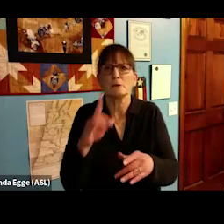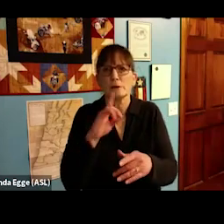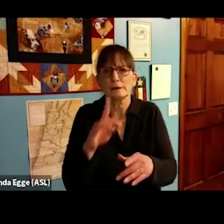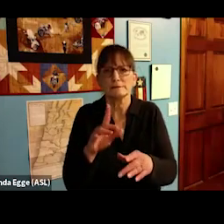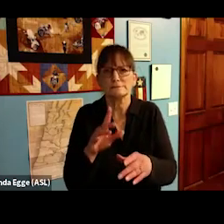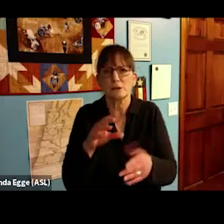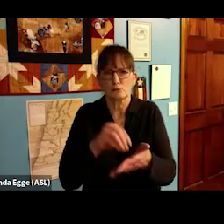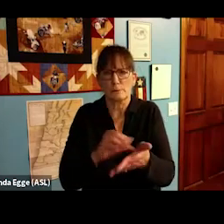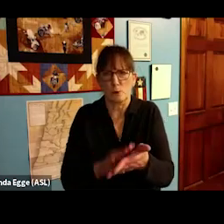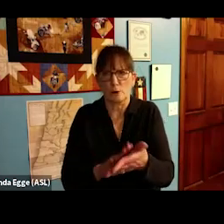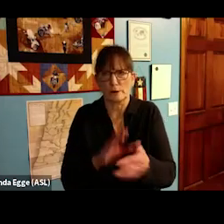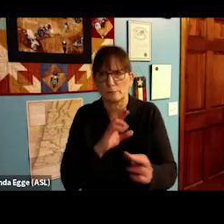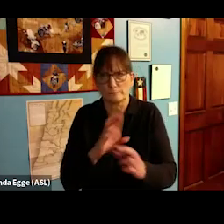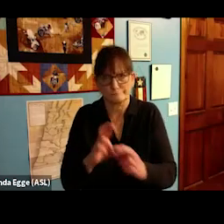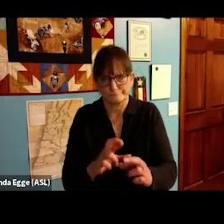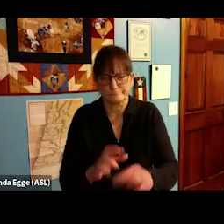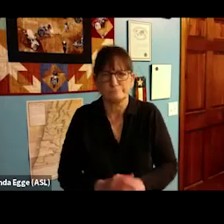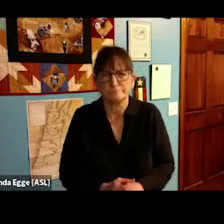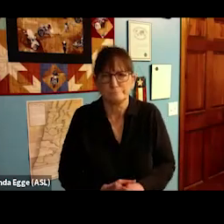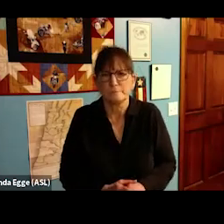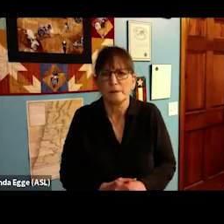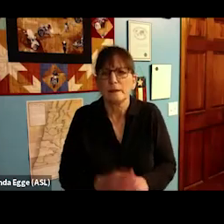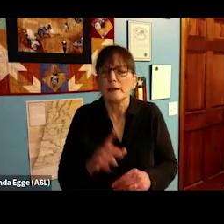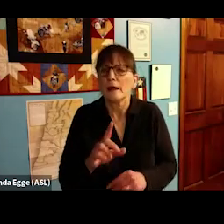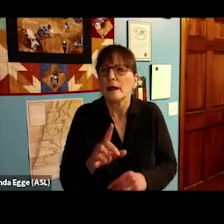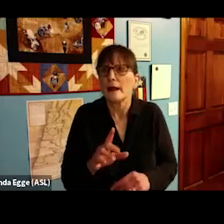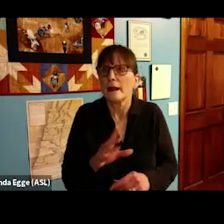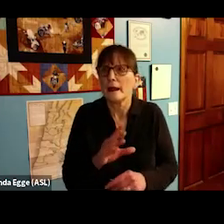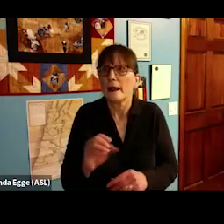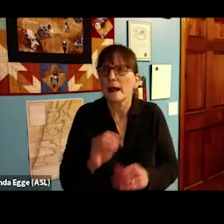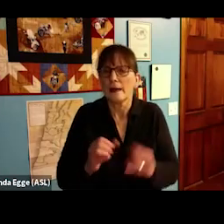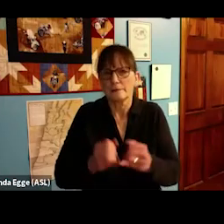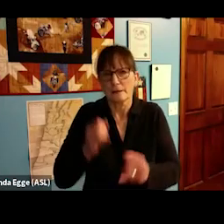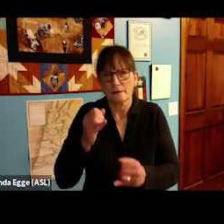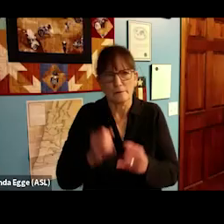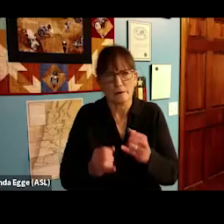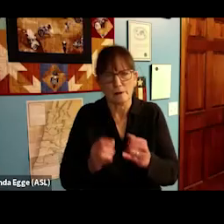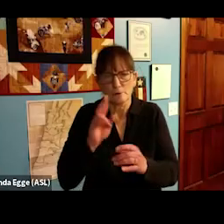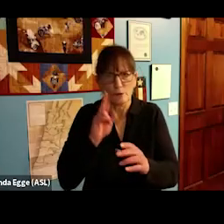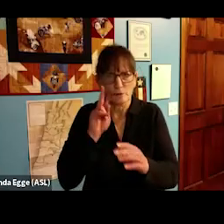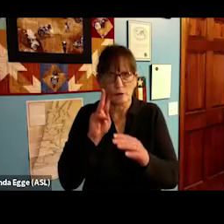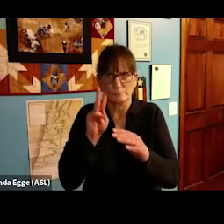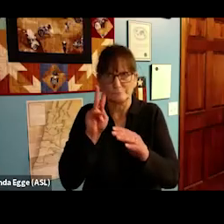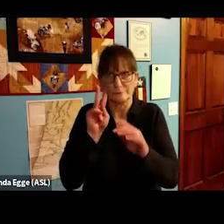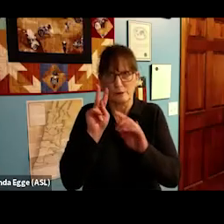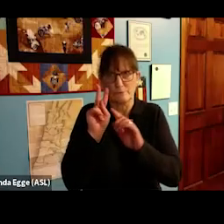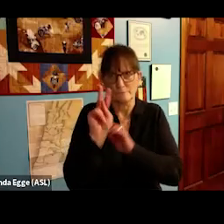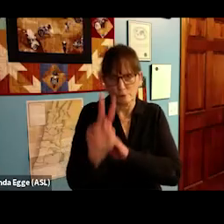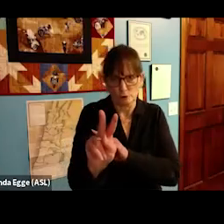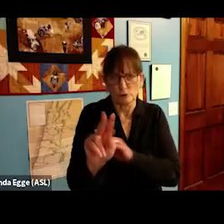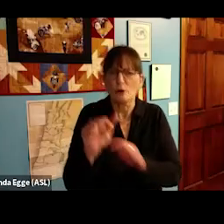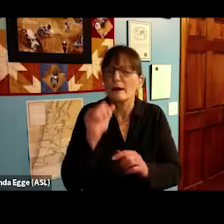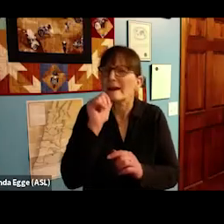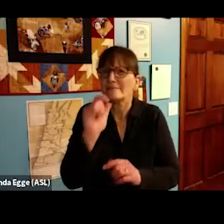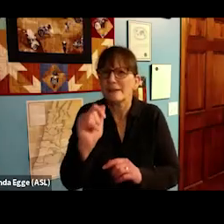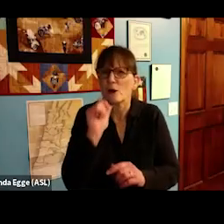el proceso para la SSA en términos de asociar al representante con el solicitante en el sistema electrónico.